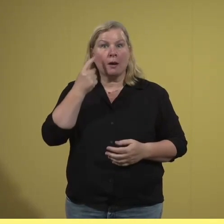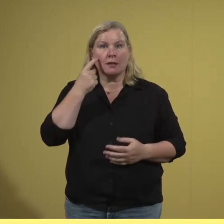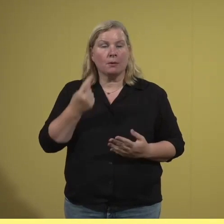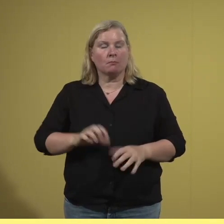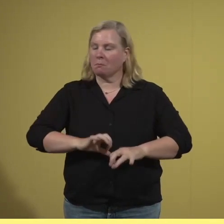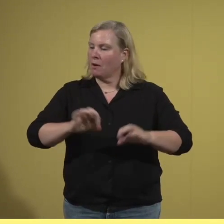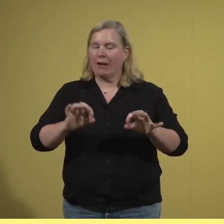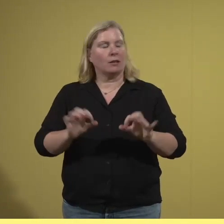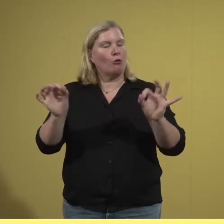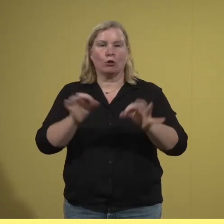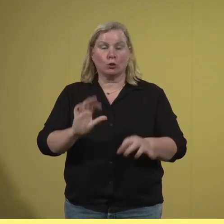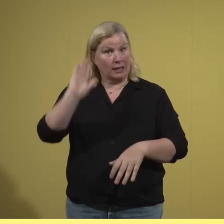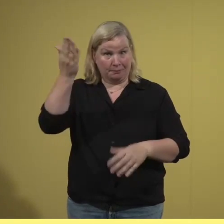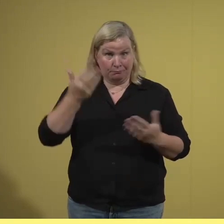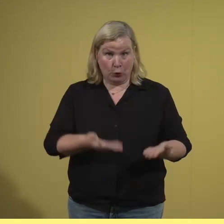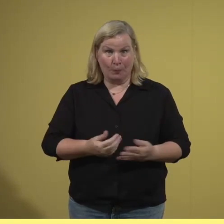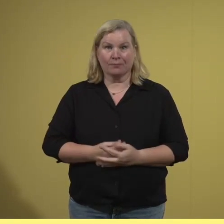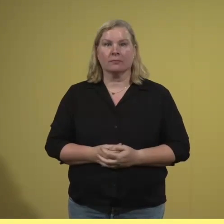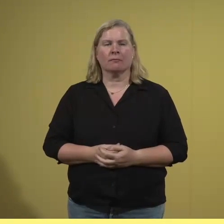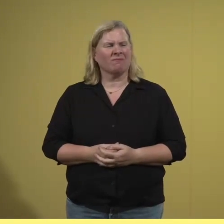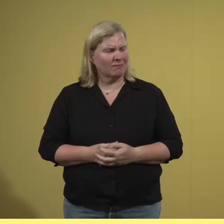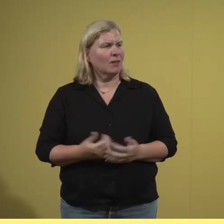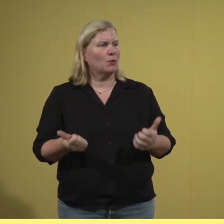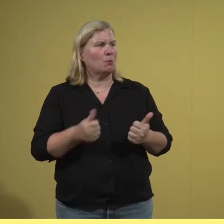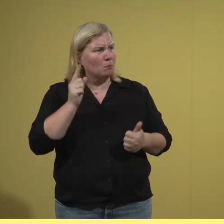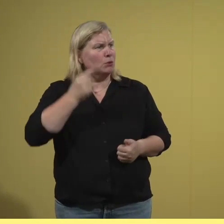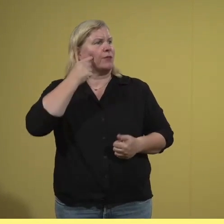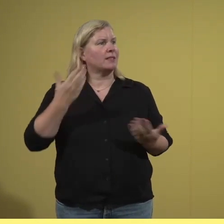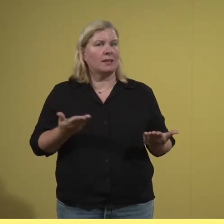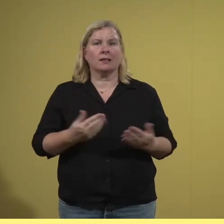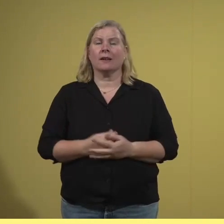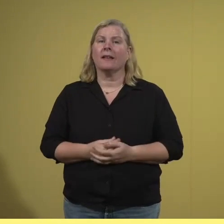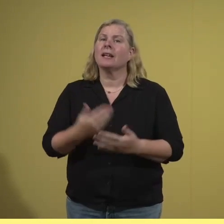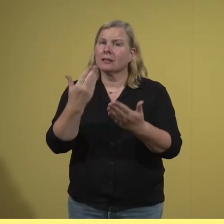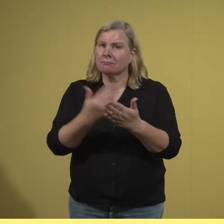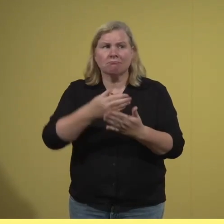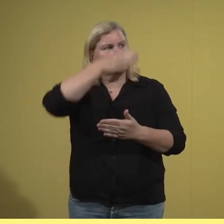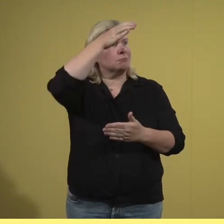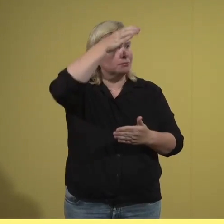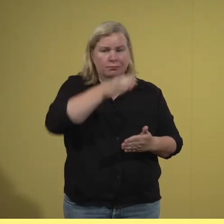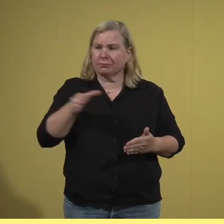Perfekt. Funktioniert! Top! Wunderbar, ja, solche Sachen, die muss man wissen. Ja, dieses Wissen weiterzugeben.